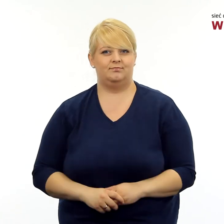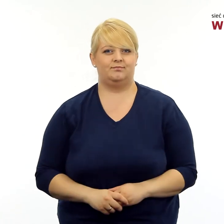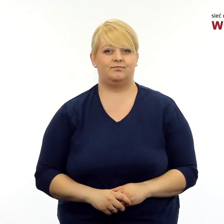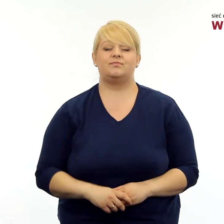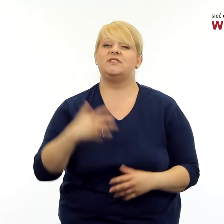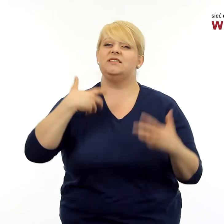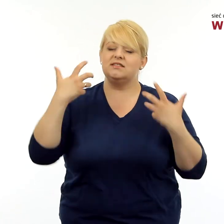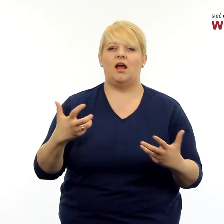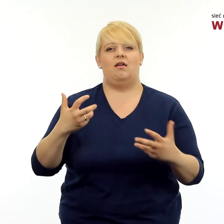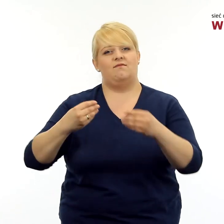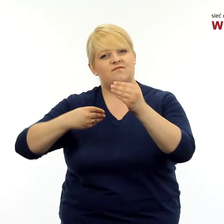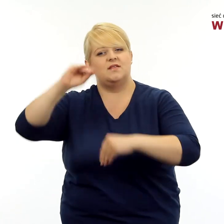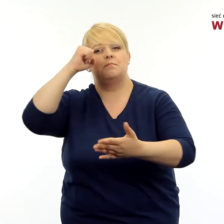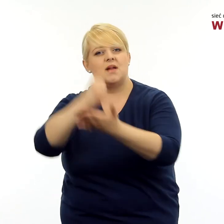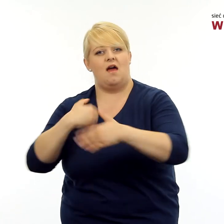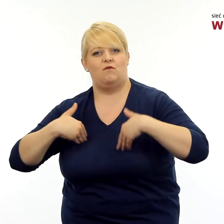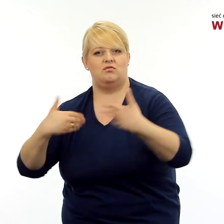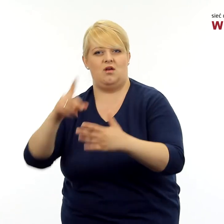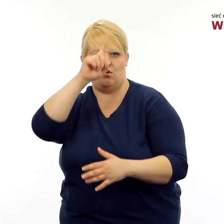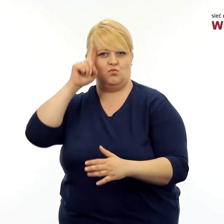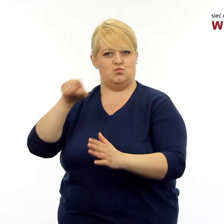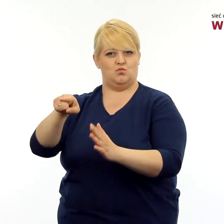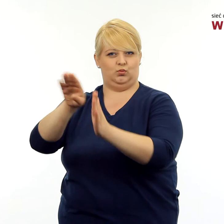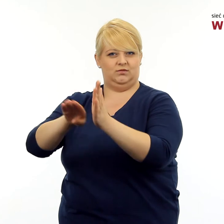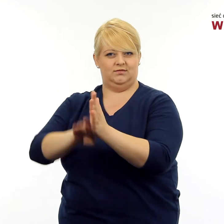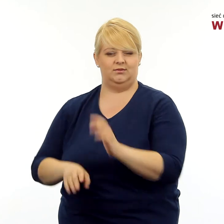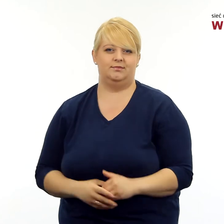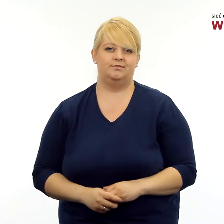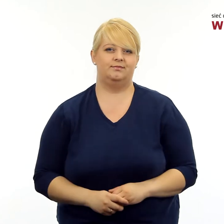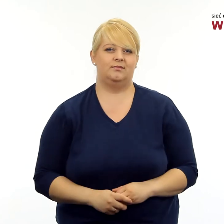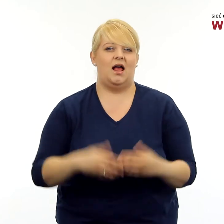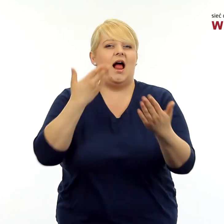wzmacniając tego ostatniego.